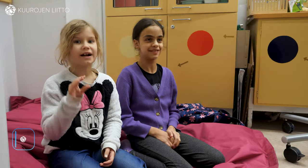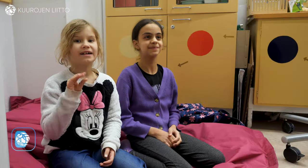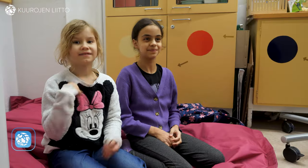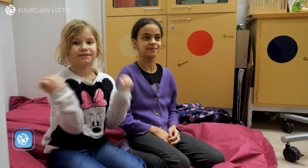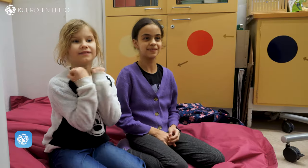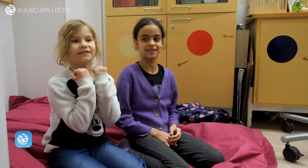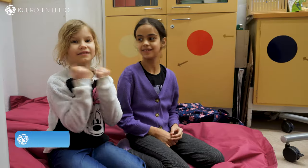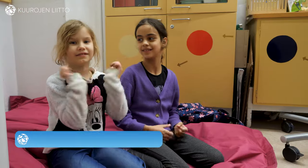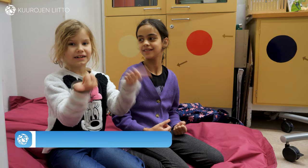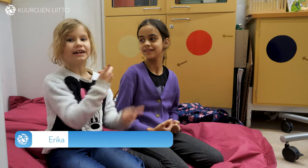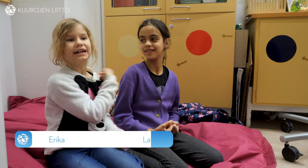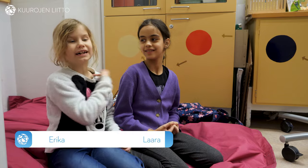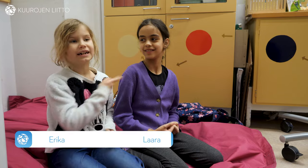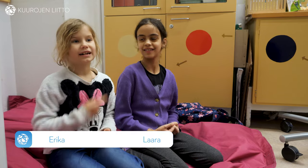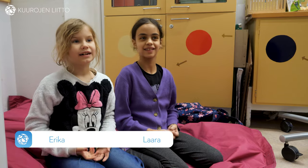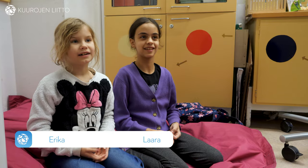Me ollaan parhaat kaverit!